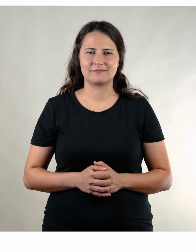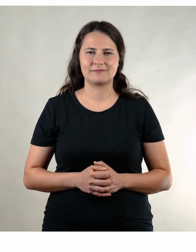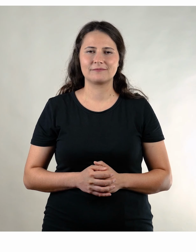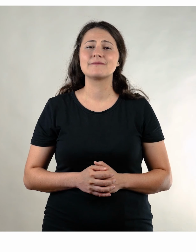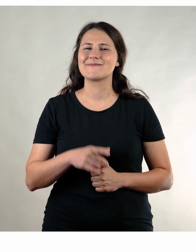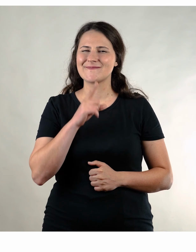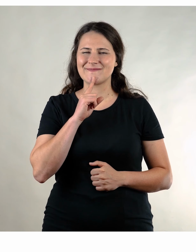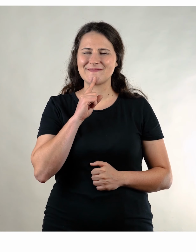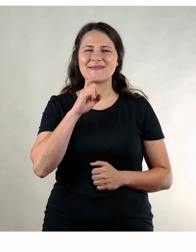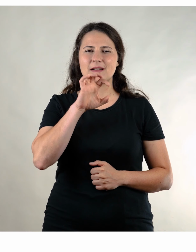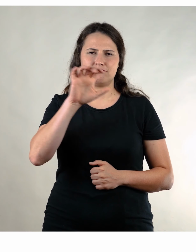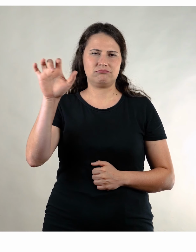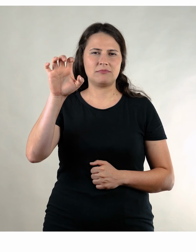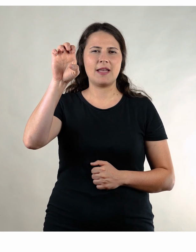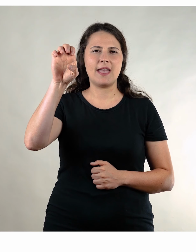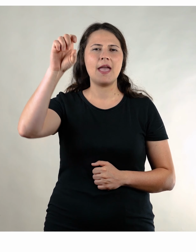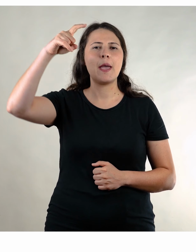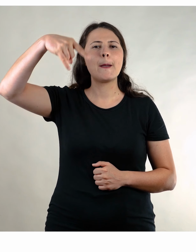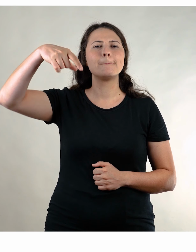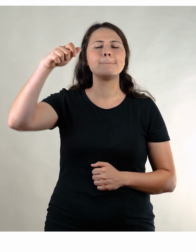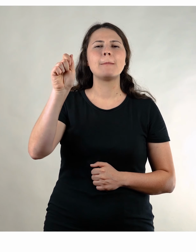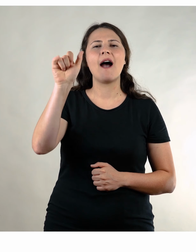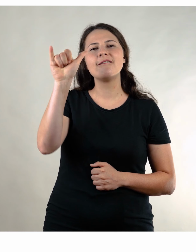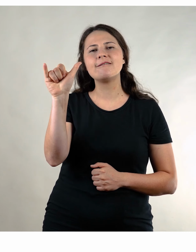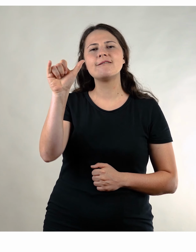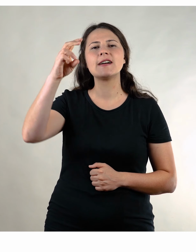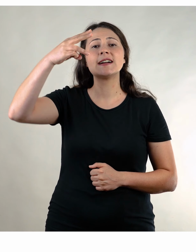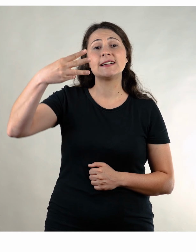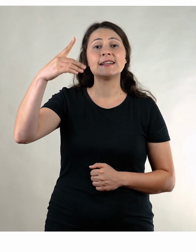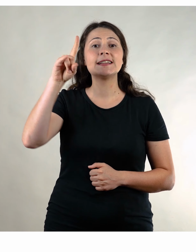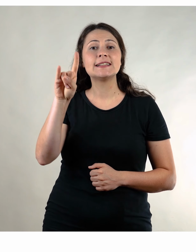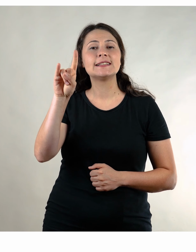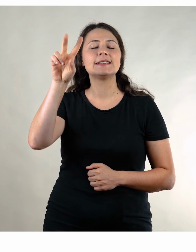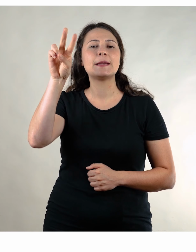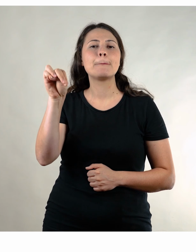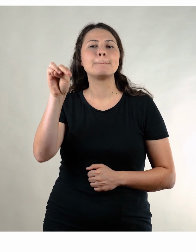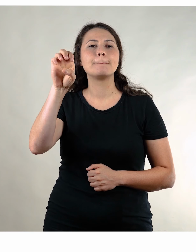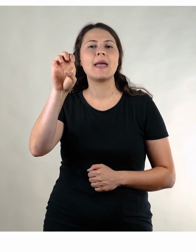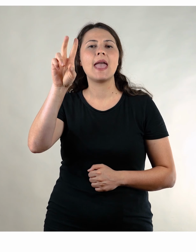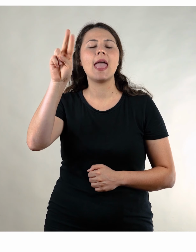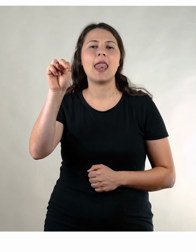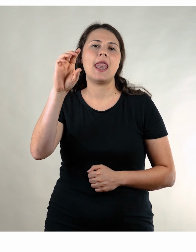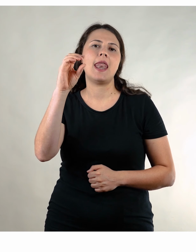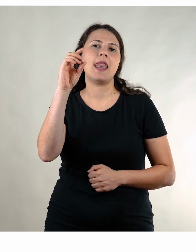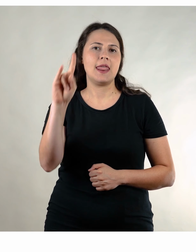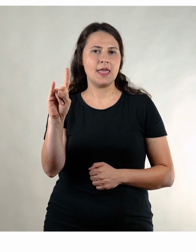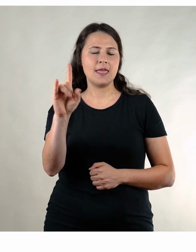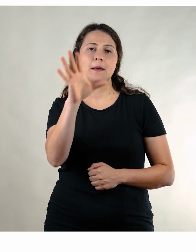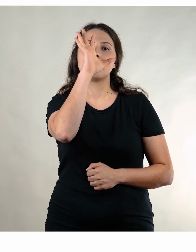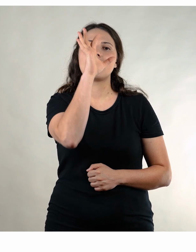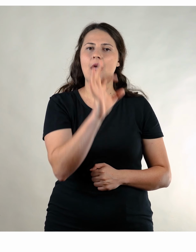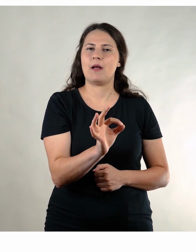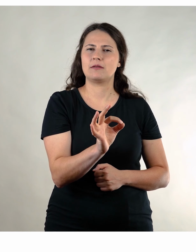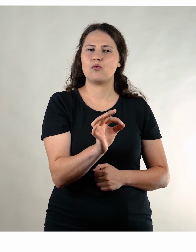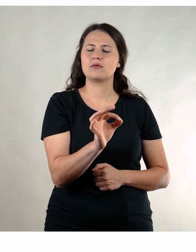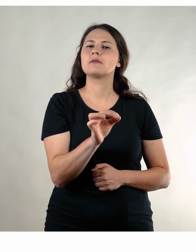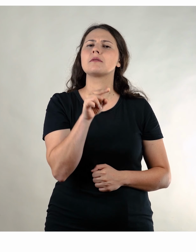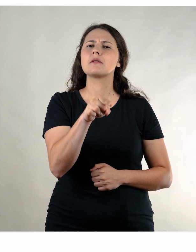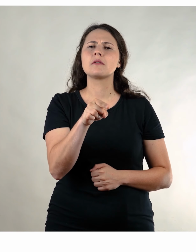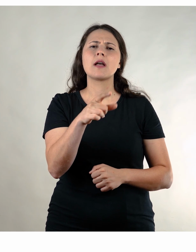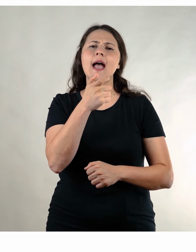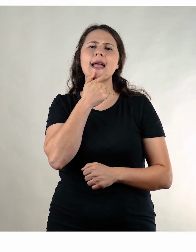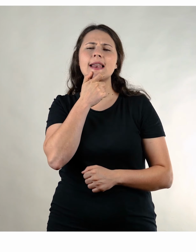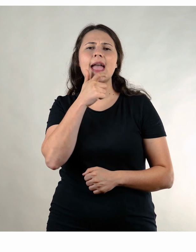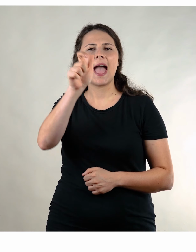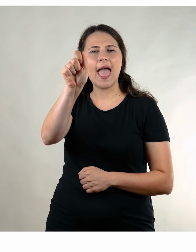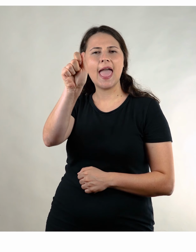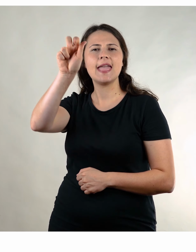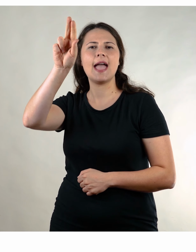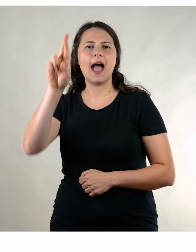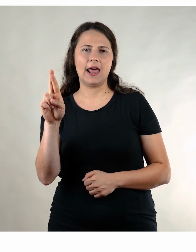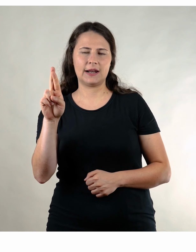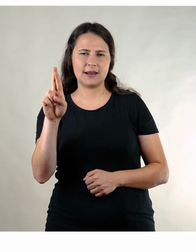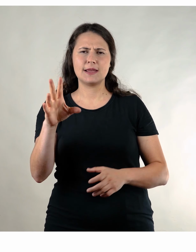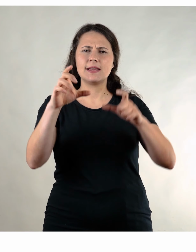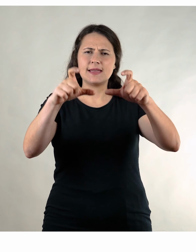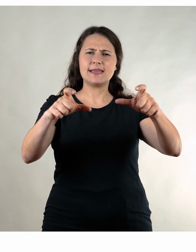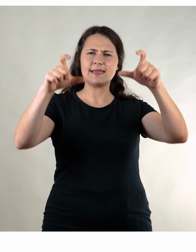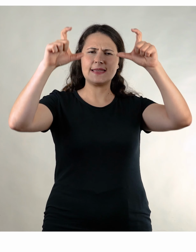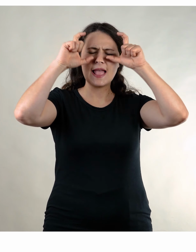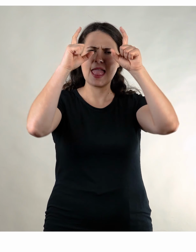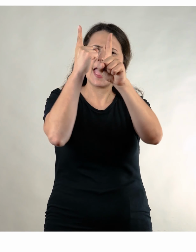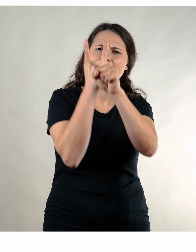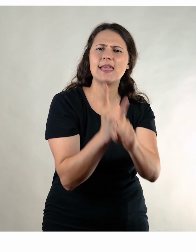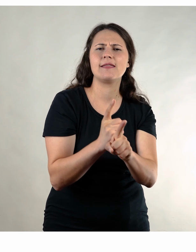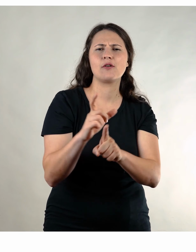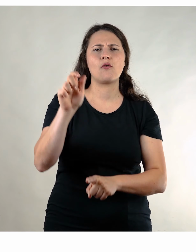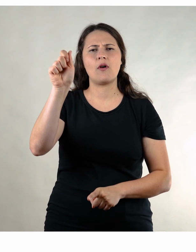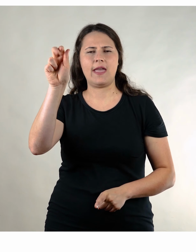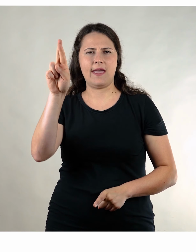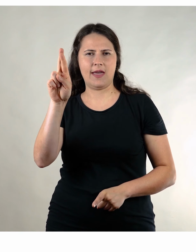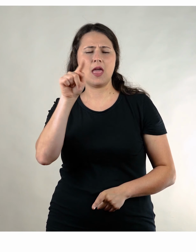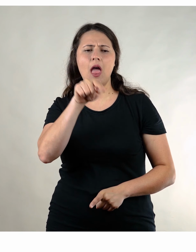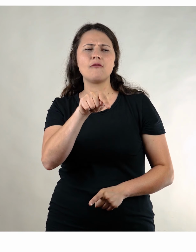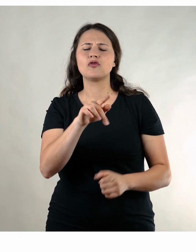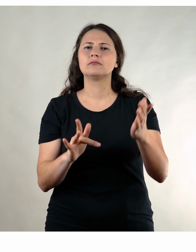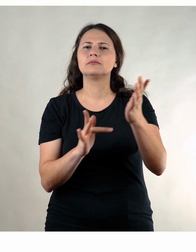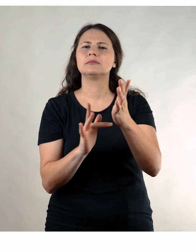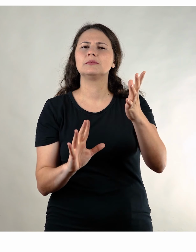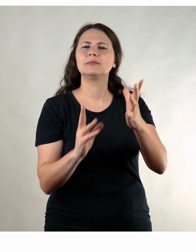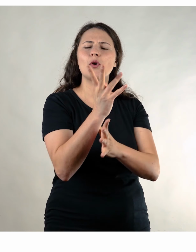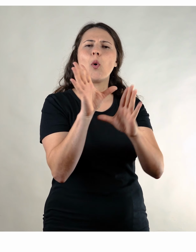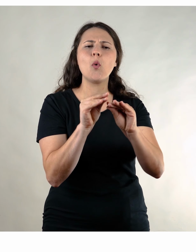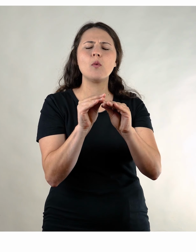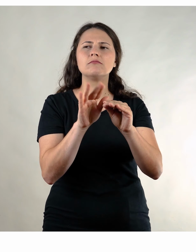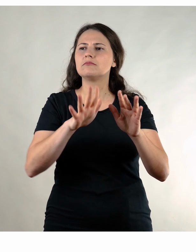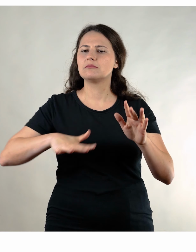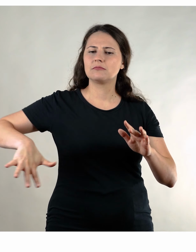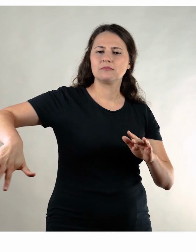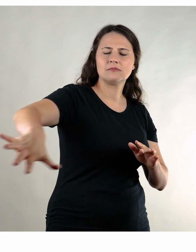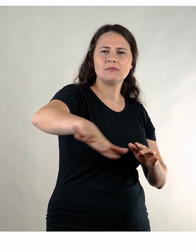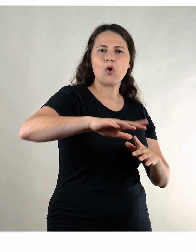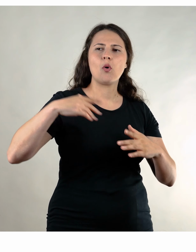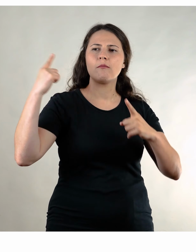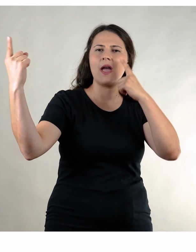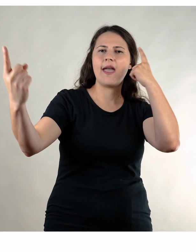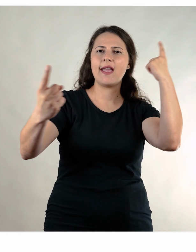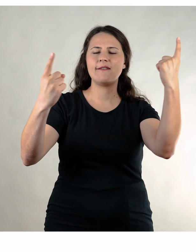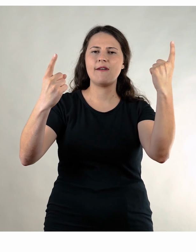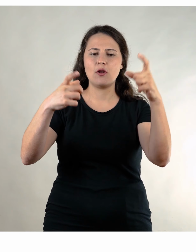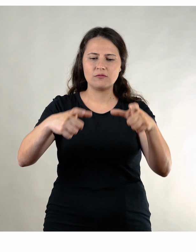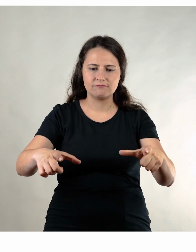Η επαυξημένη πραγματικότητα είναι μια ψηφιακή τεχνολογία, η οποία αλλάζει τον τρόπο με τον οποίο αντιλαμβανόμαστε τον περιβάλλοντα χώρο.